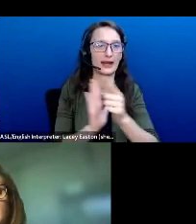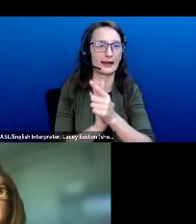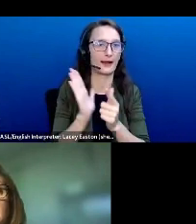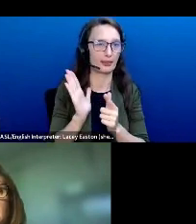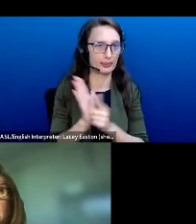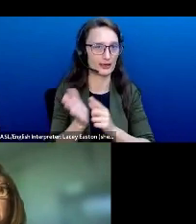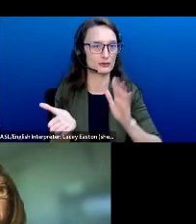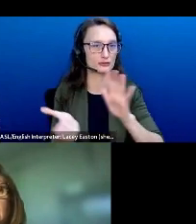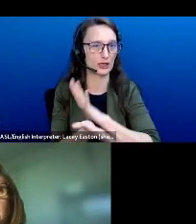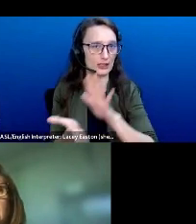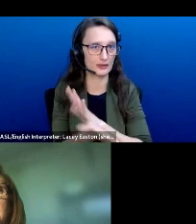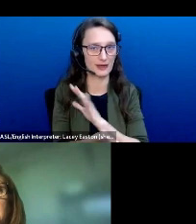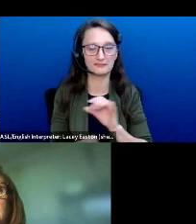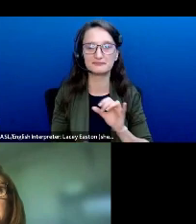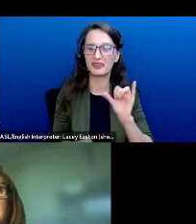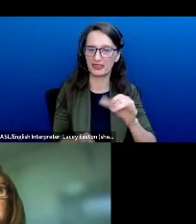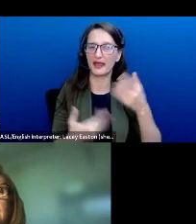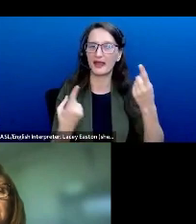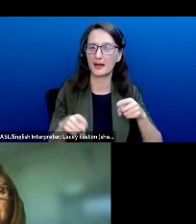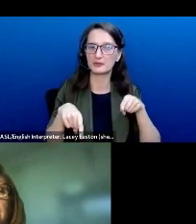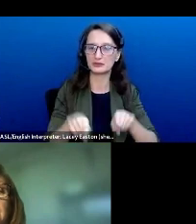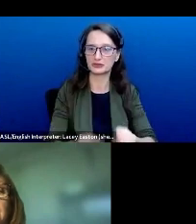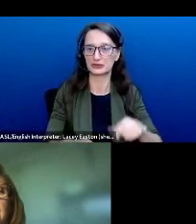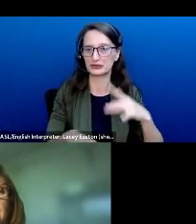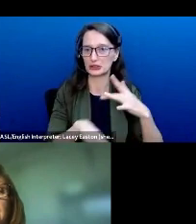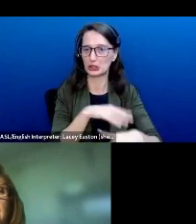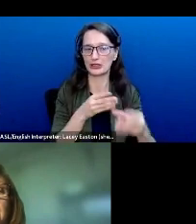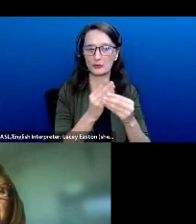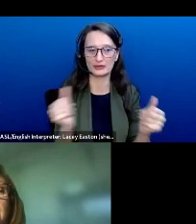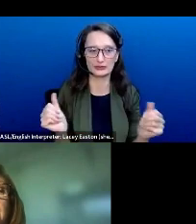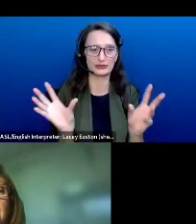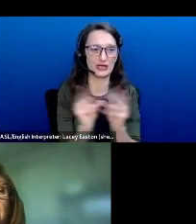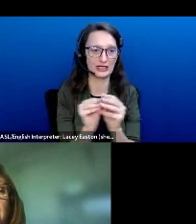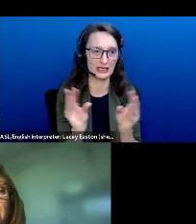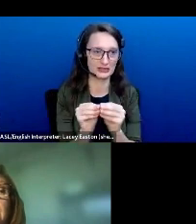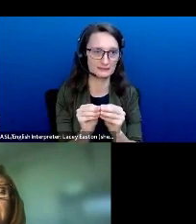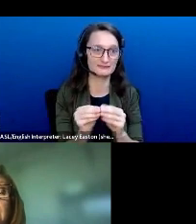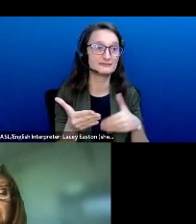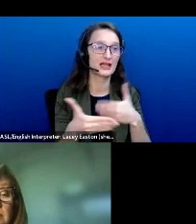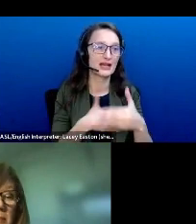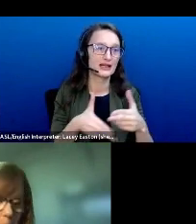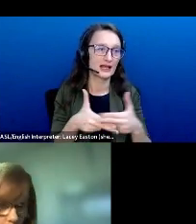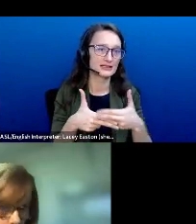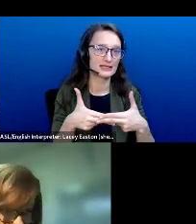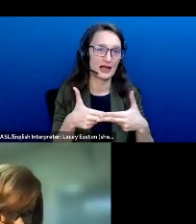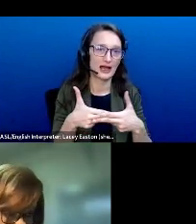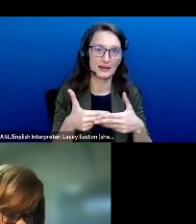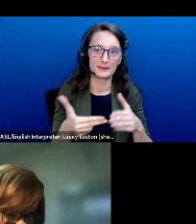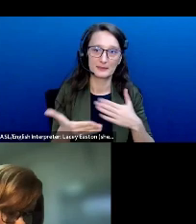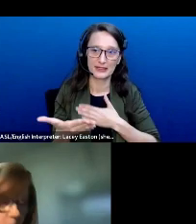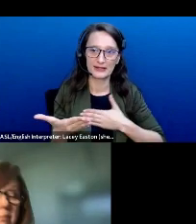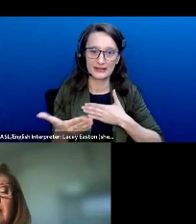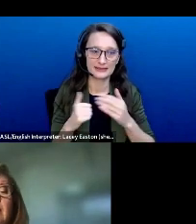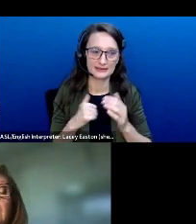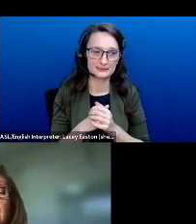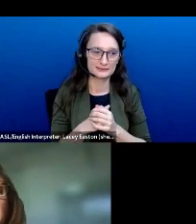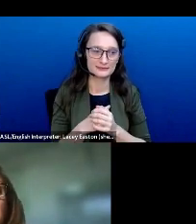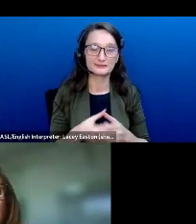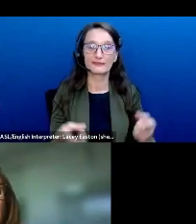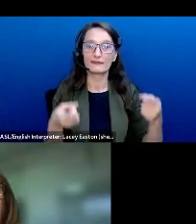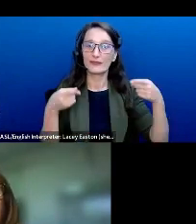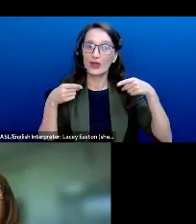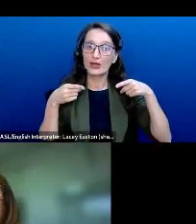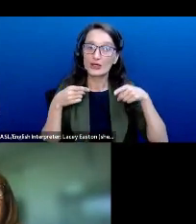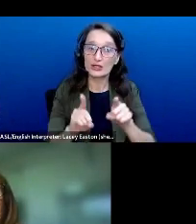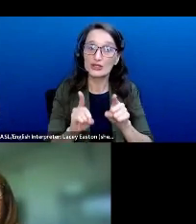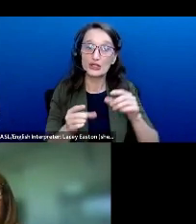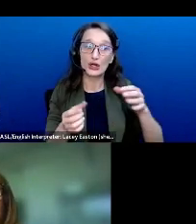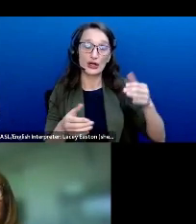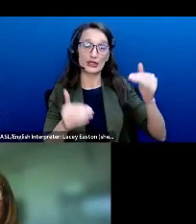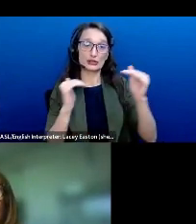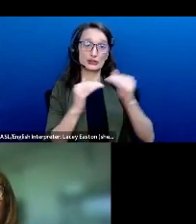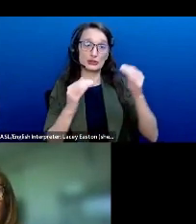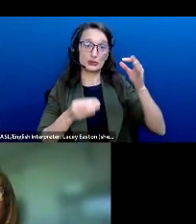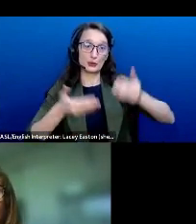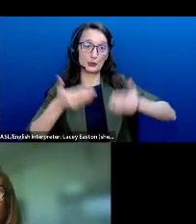sesión de resolución temprana siguiente diapositiva, por favor, durante los procedimientos de proceso debido, el niño involucrado debe permanecer en la